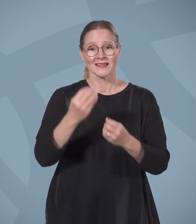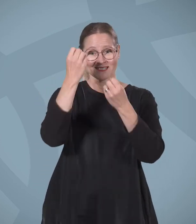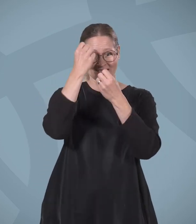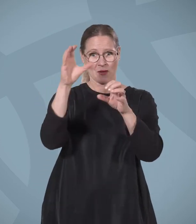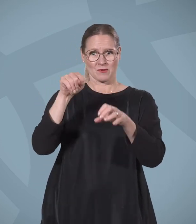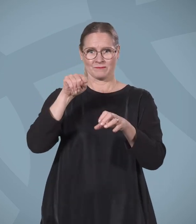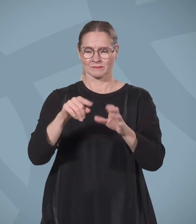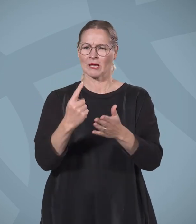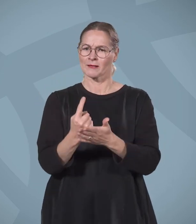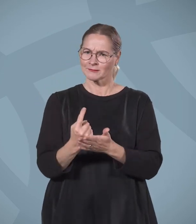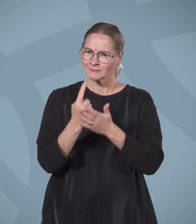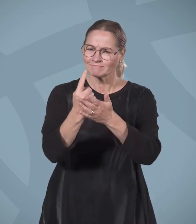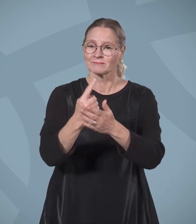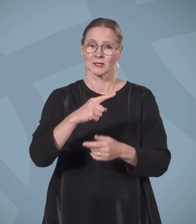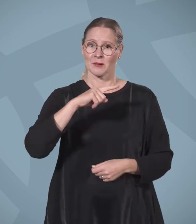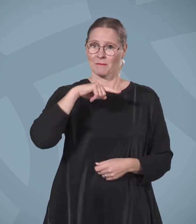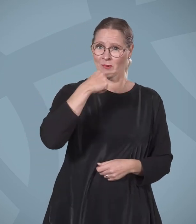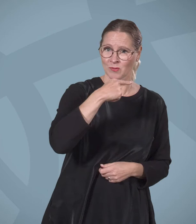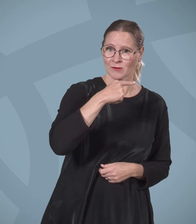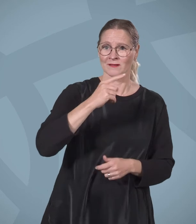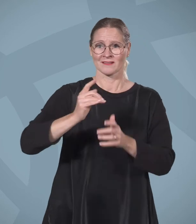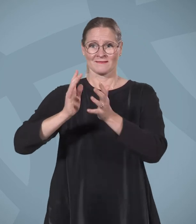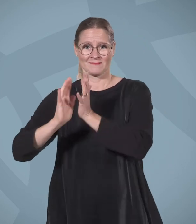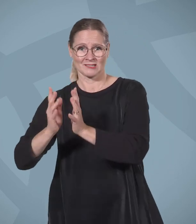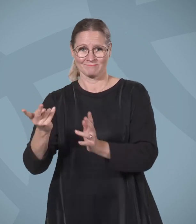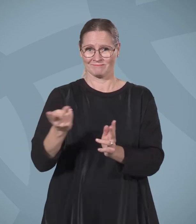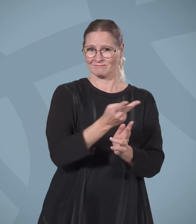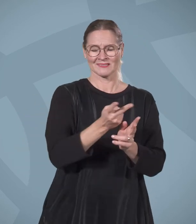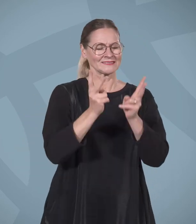Korostavat informaatiossaan sitä, että puhuttu ja viitottu kieli -